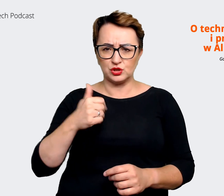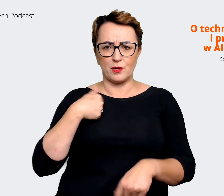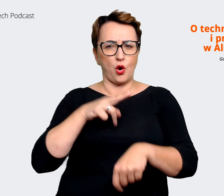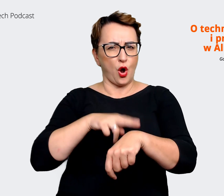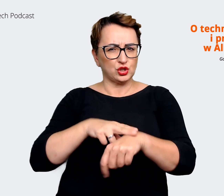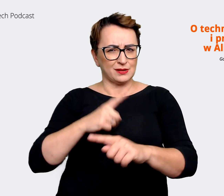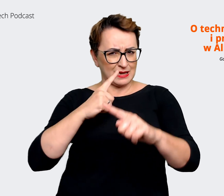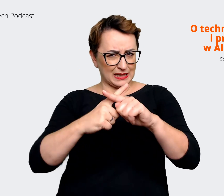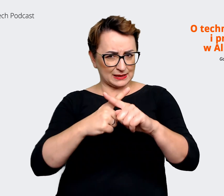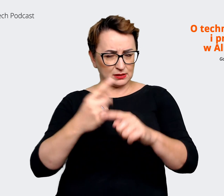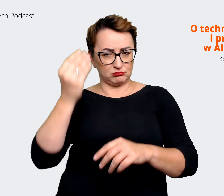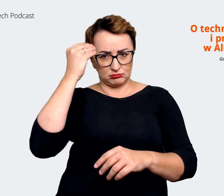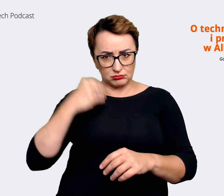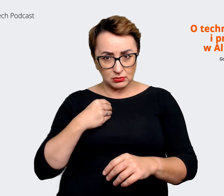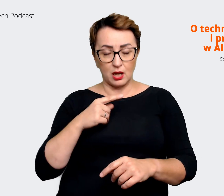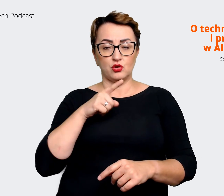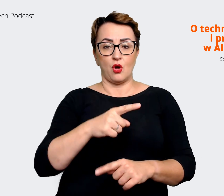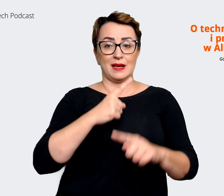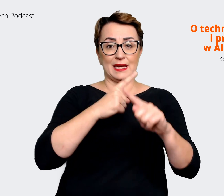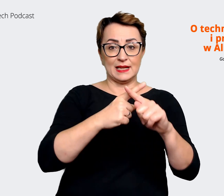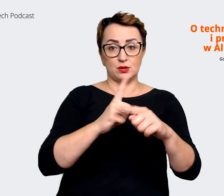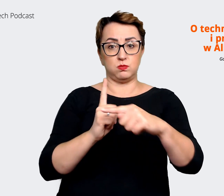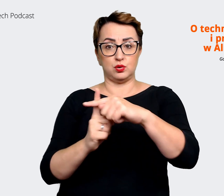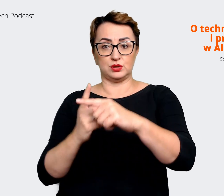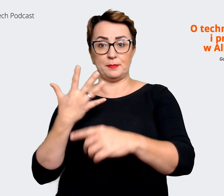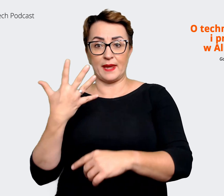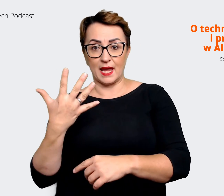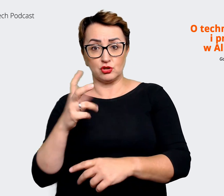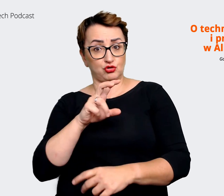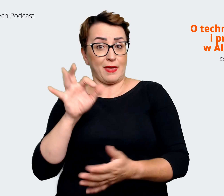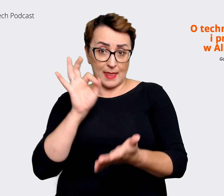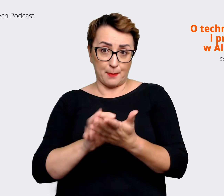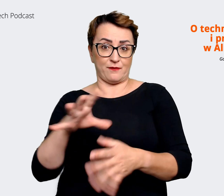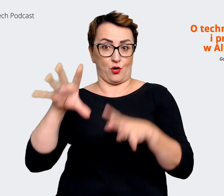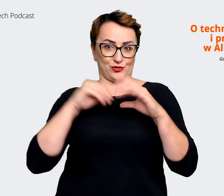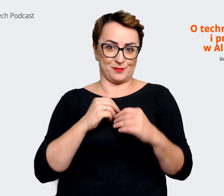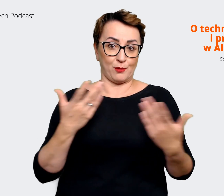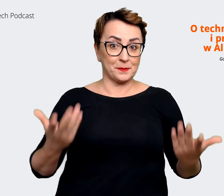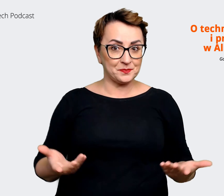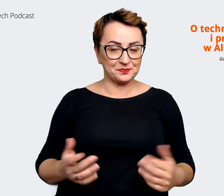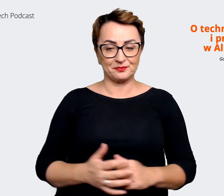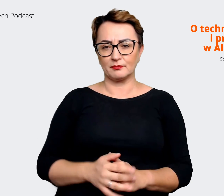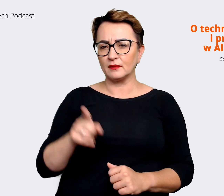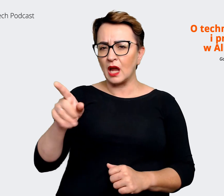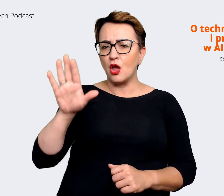w cudzysłowie X + 5 czy na pewno to już dostałem? Prowadzący: Tomek, Ty wspomniałeś wcześniej o tym